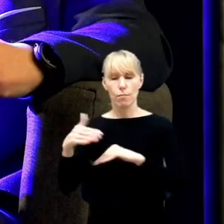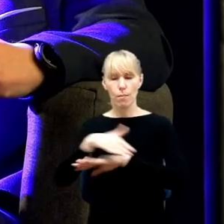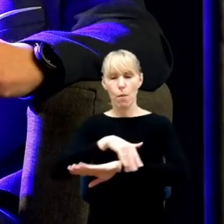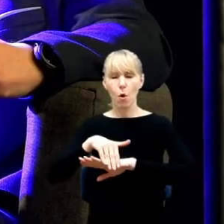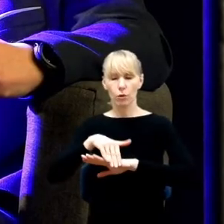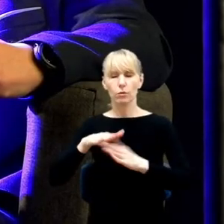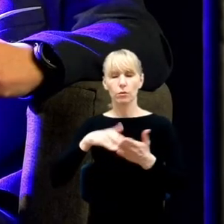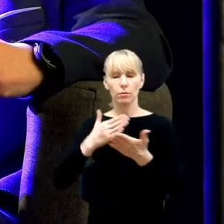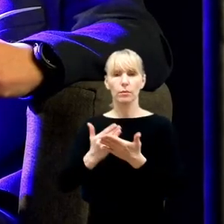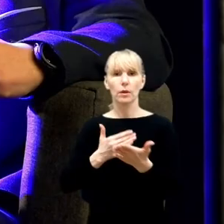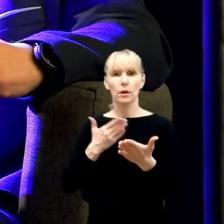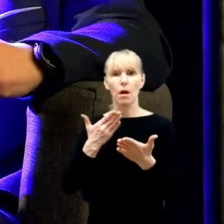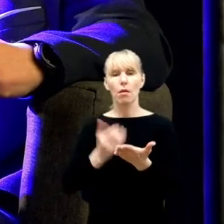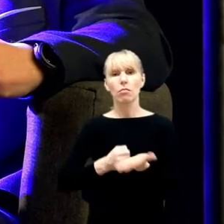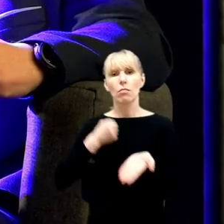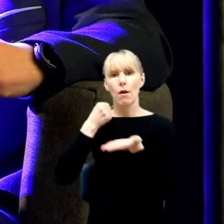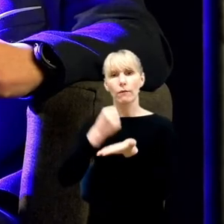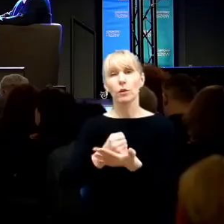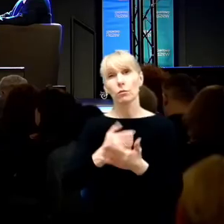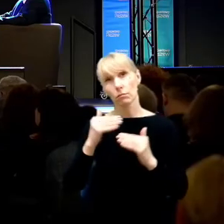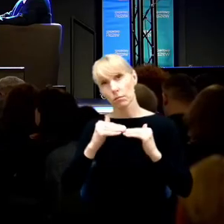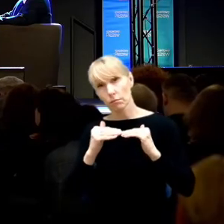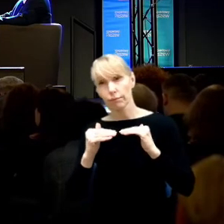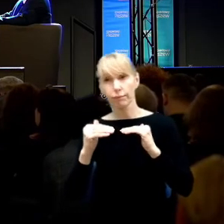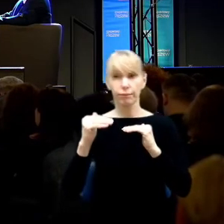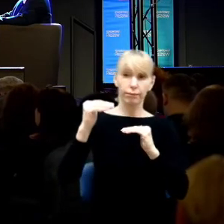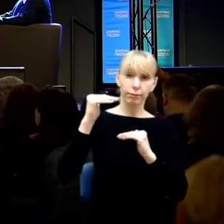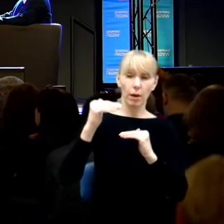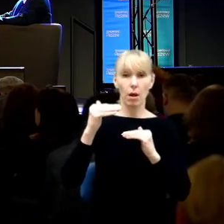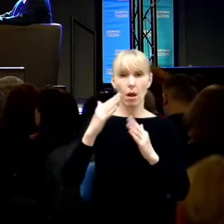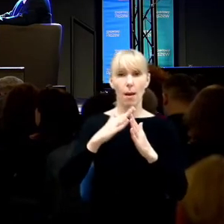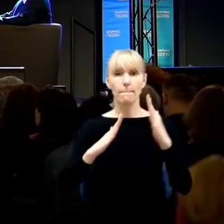o maksymalnie 15% kosztów przedsięwzięcia.